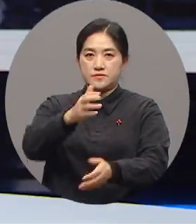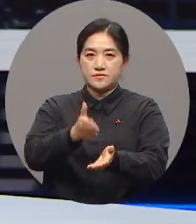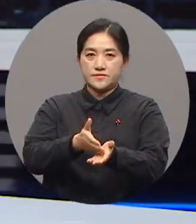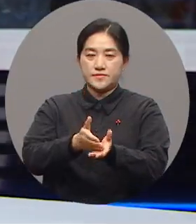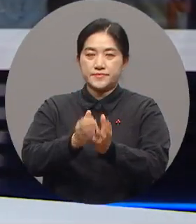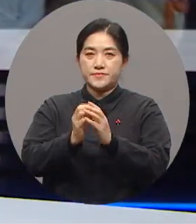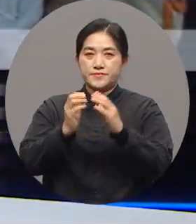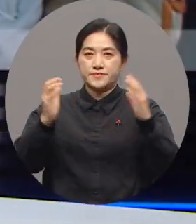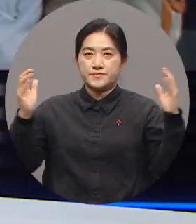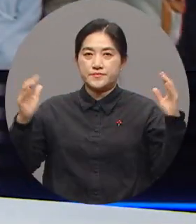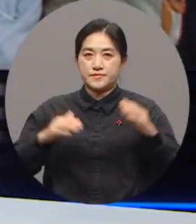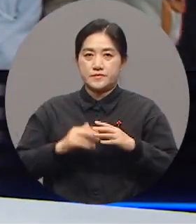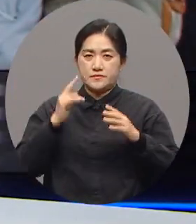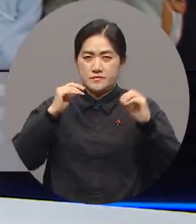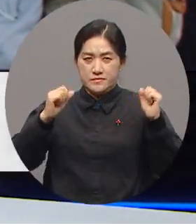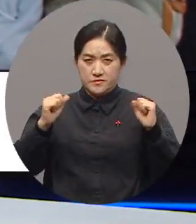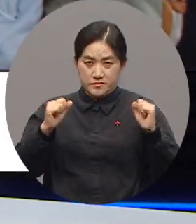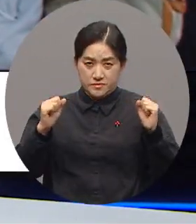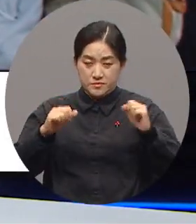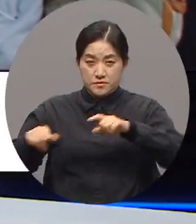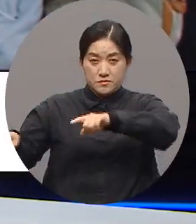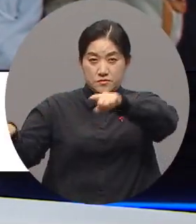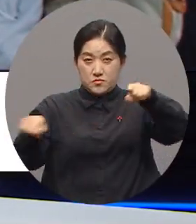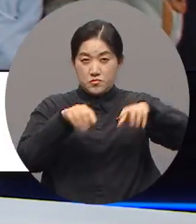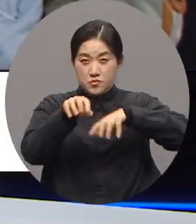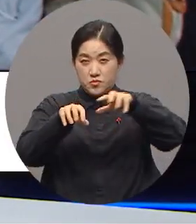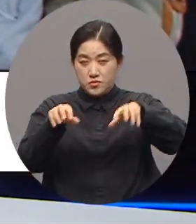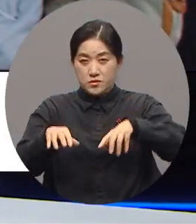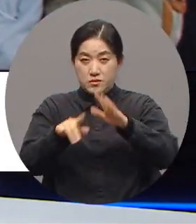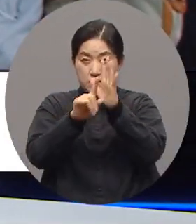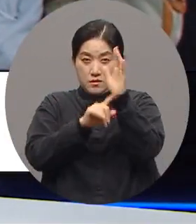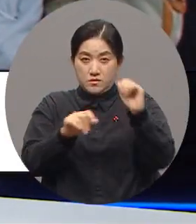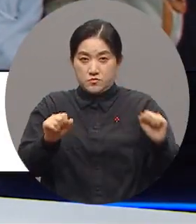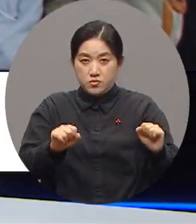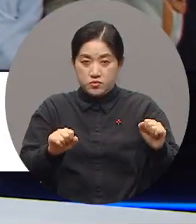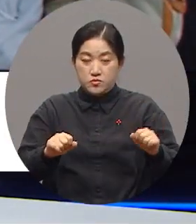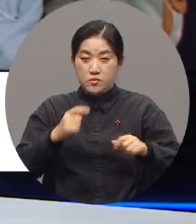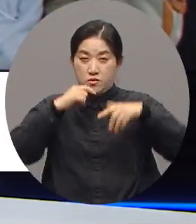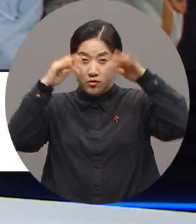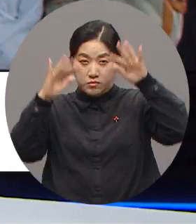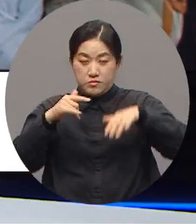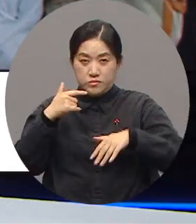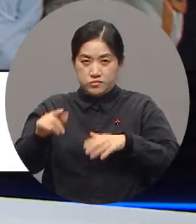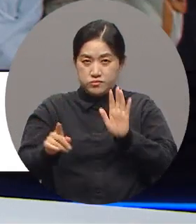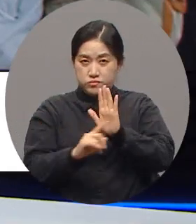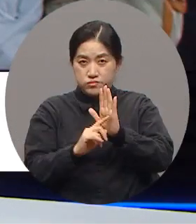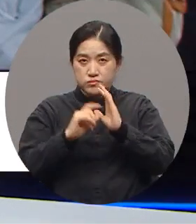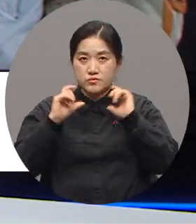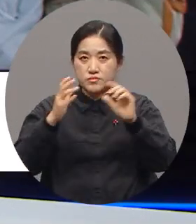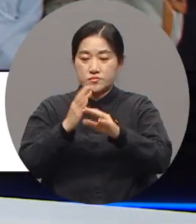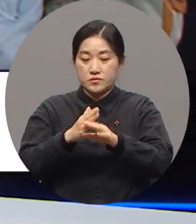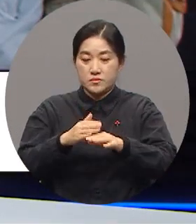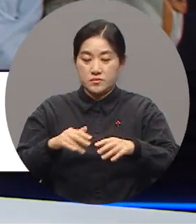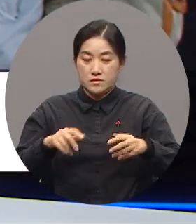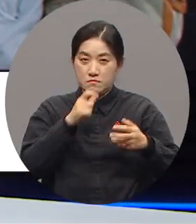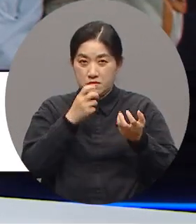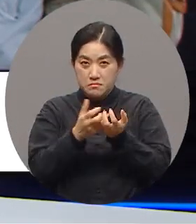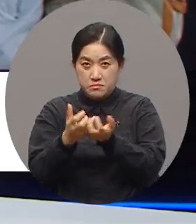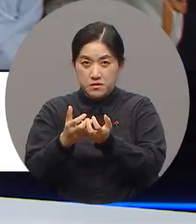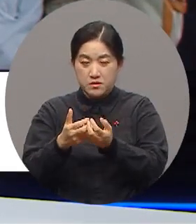12월 21일 목요일 MBC 5시 뉴스입니다. 강추위 속에 전국 많은 지역에서 한파와 대설특보가 이어지고 있습니다.